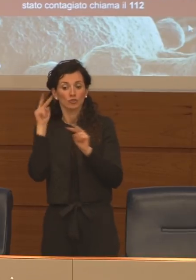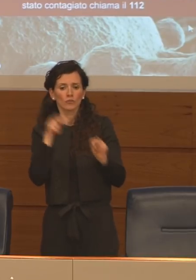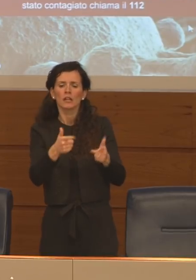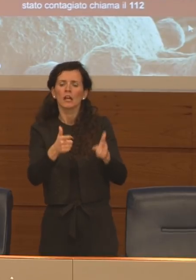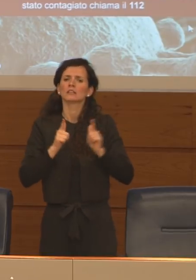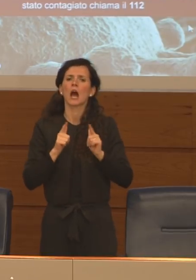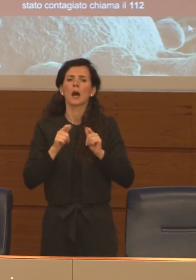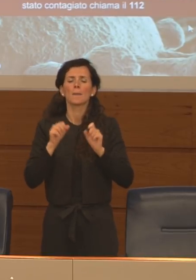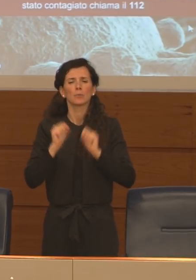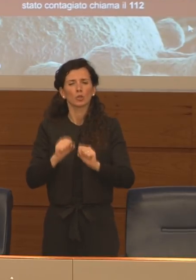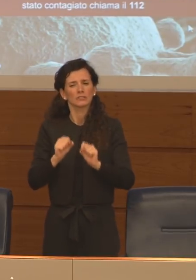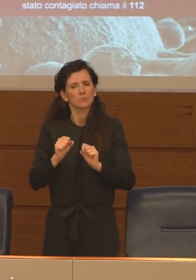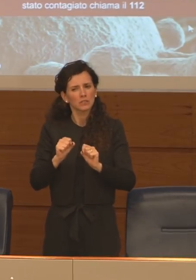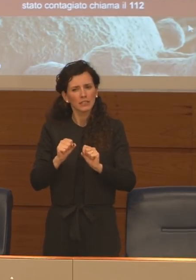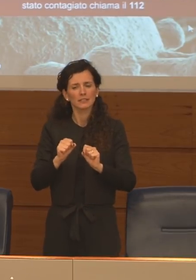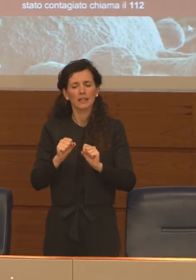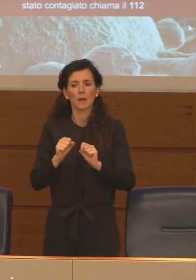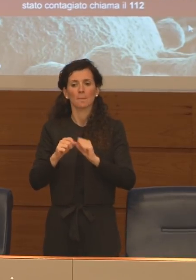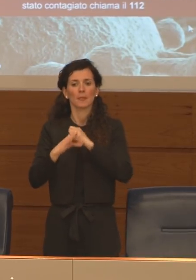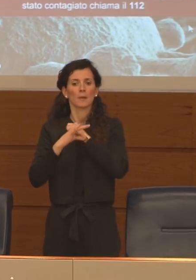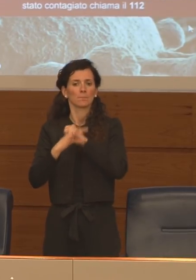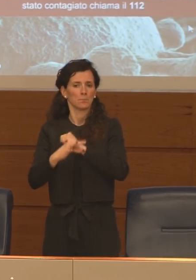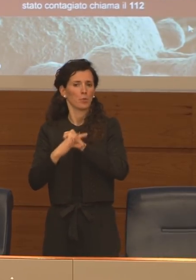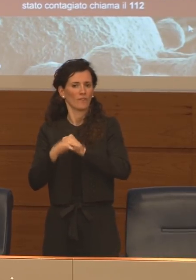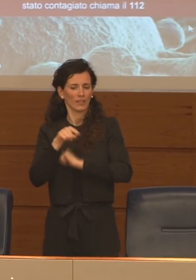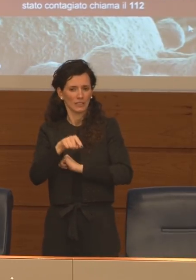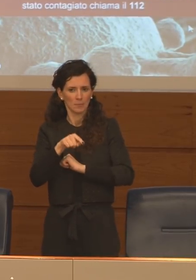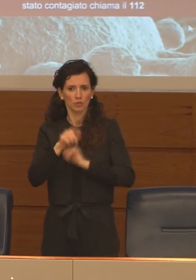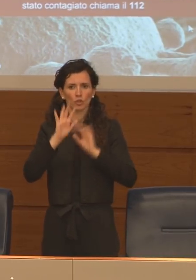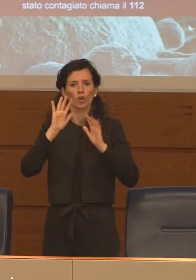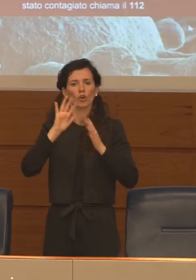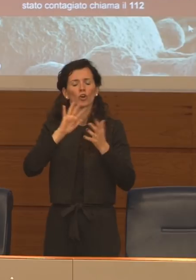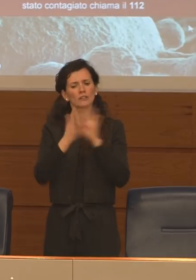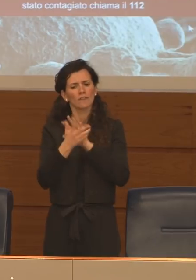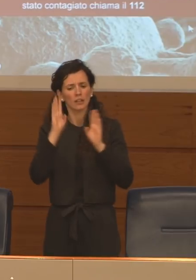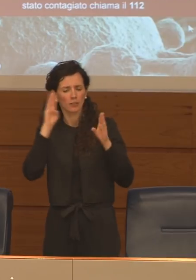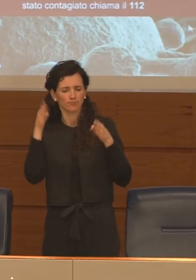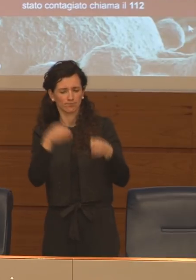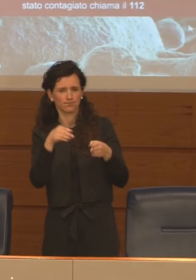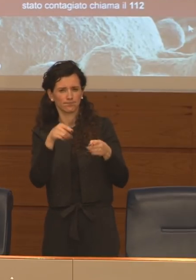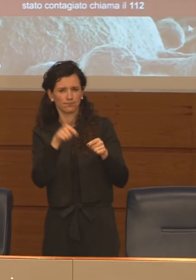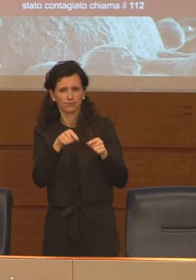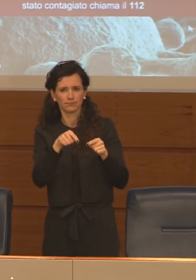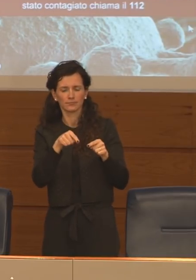col provvedimento viene centralizzata, si raccolgono in un'unica